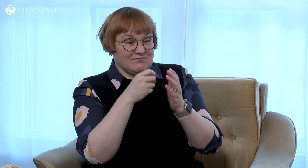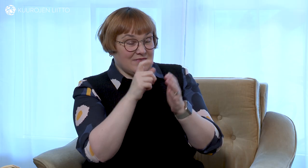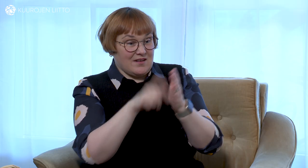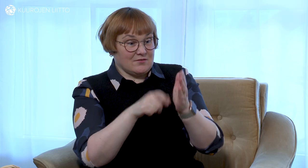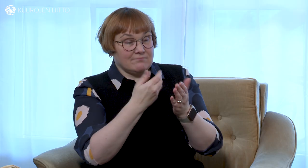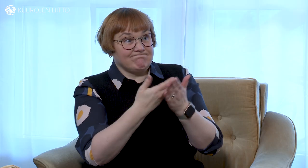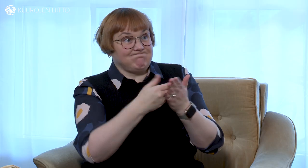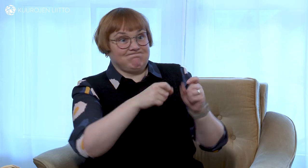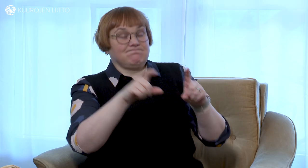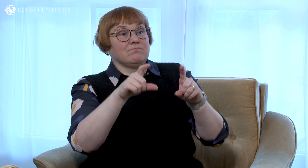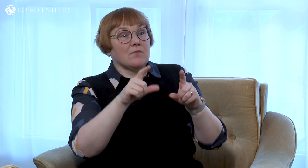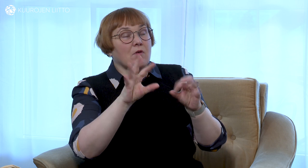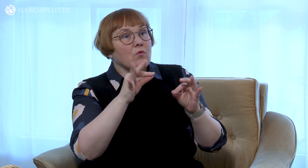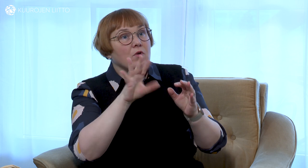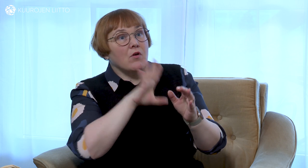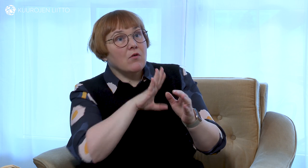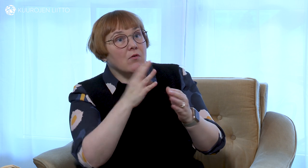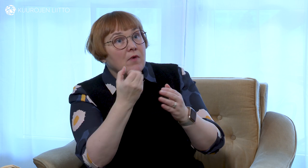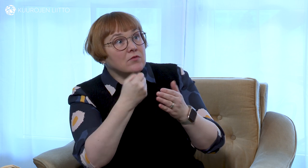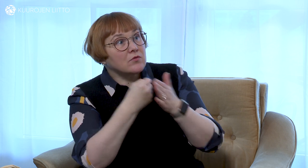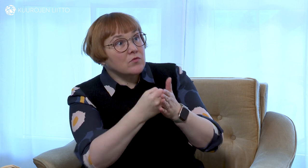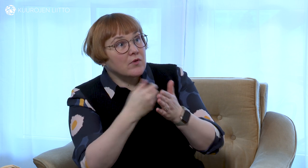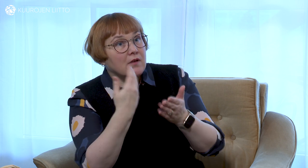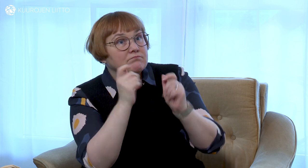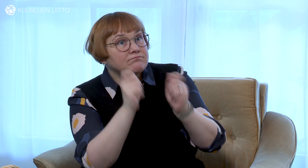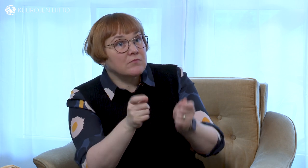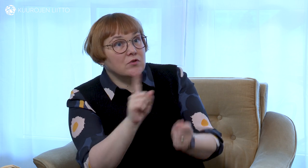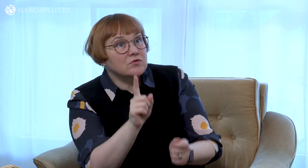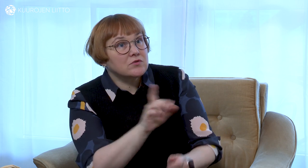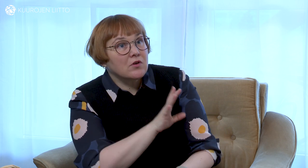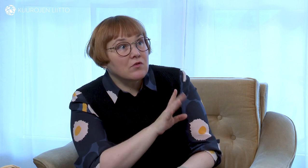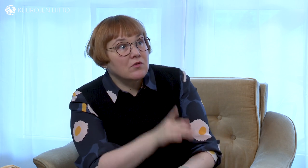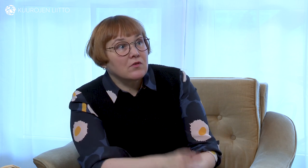Millaisia tukitoimia kasvaneiden sähkölaskujen varalle on?